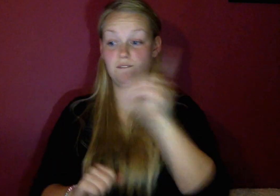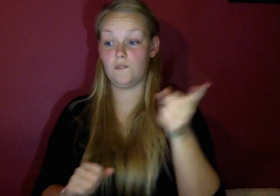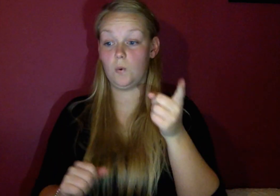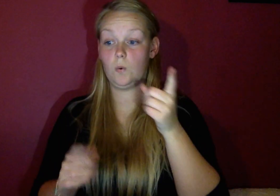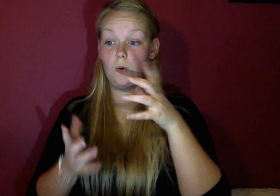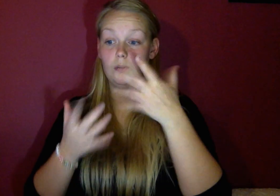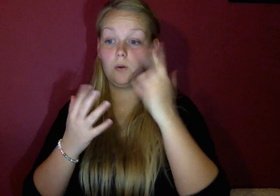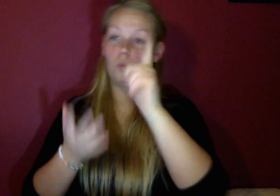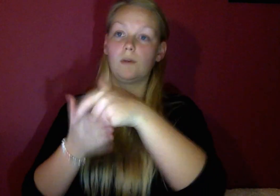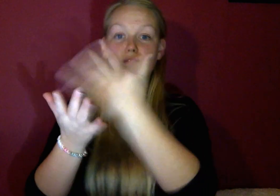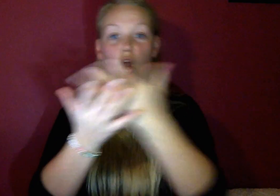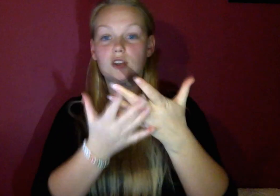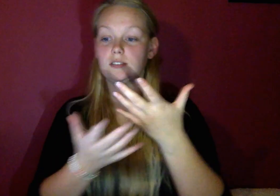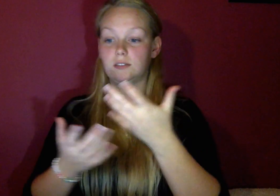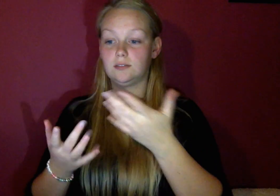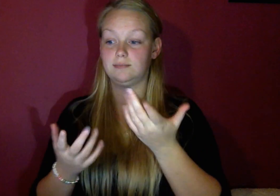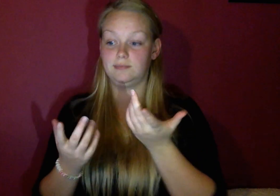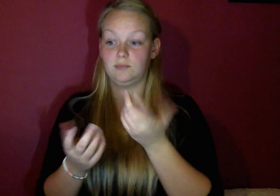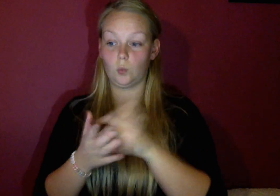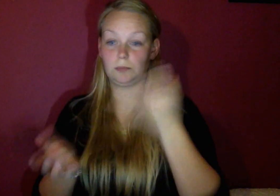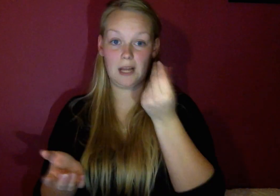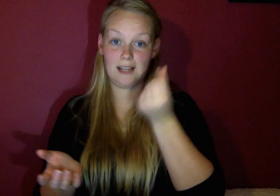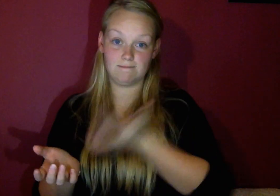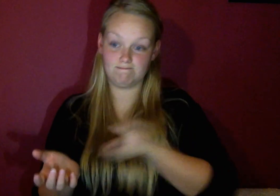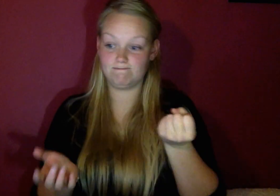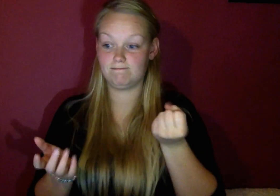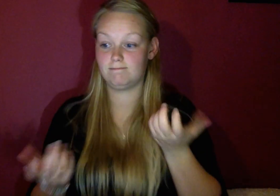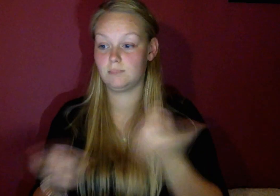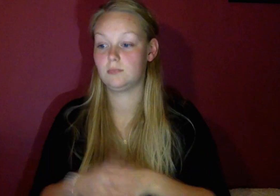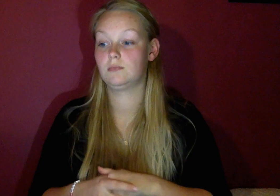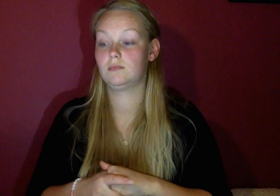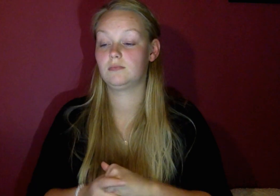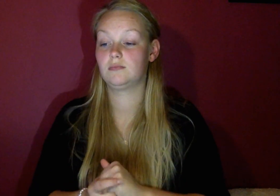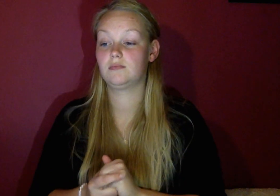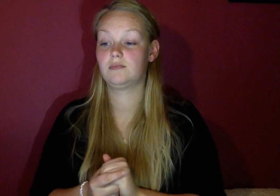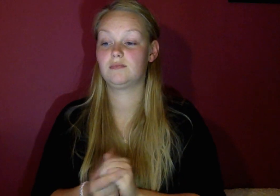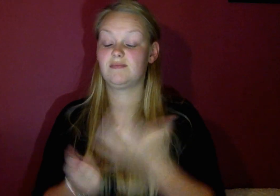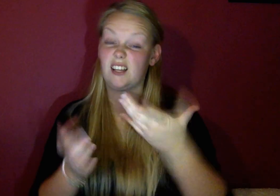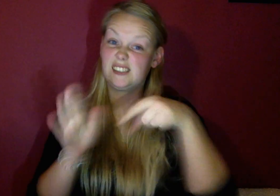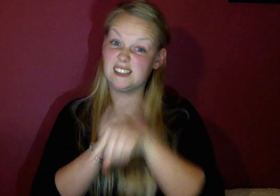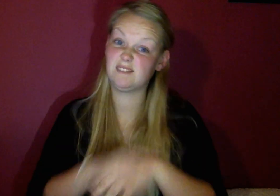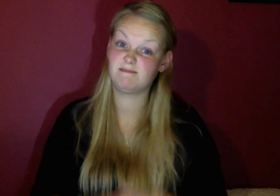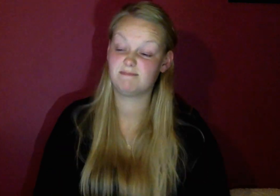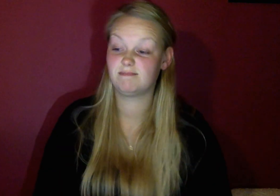vi får inte åka ut och föreläsa på grund av att vården måste spara in pengar. Det är skit."